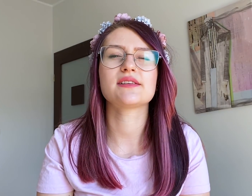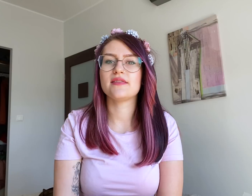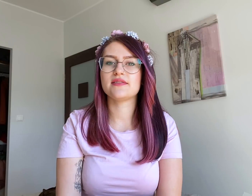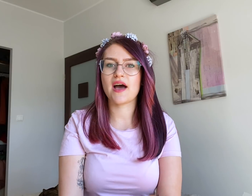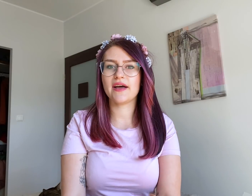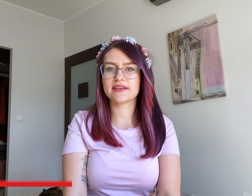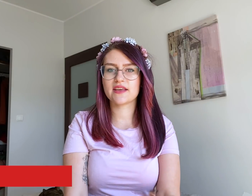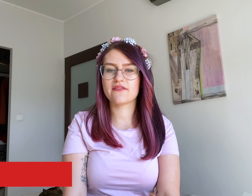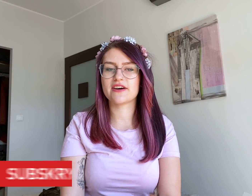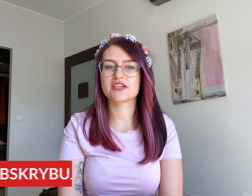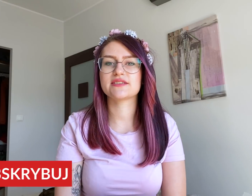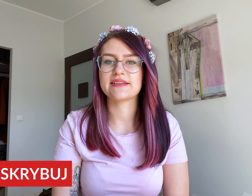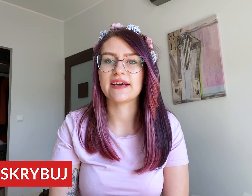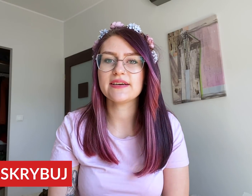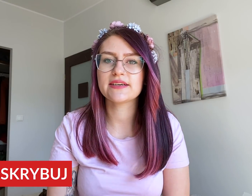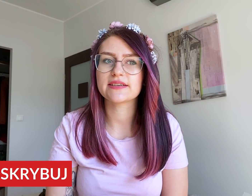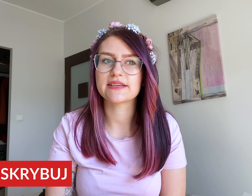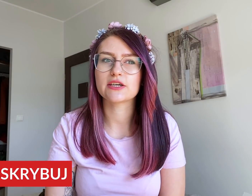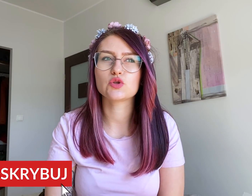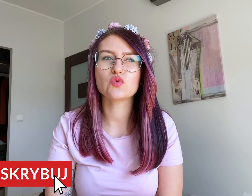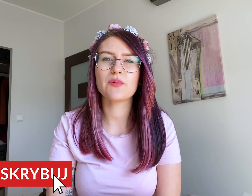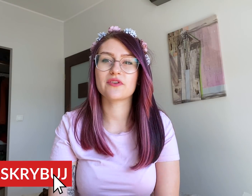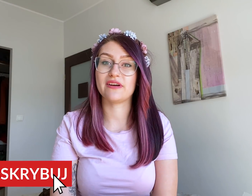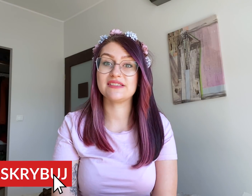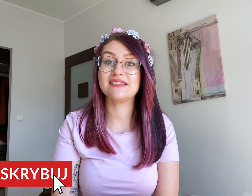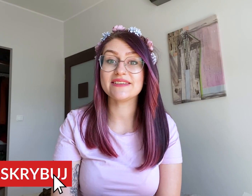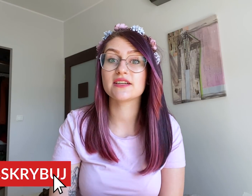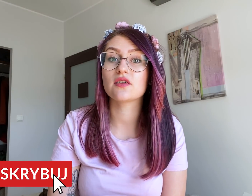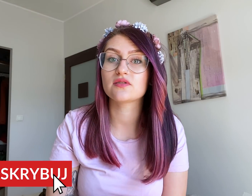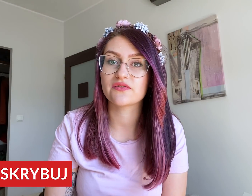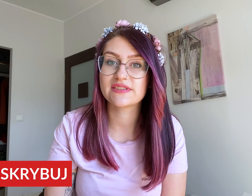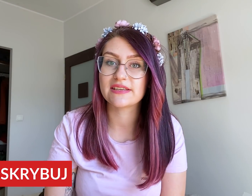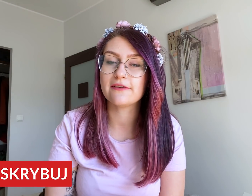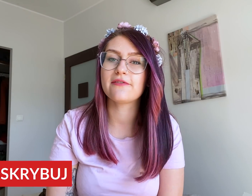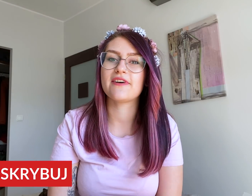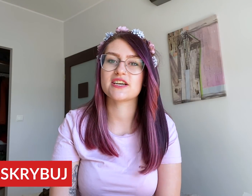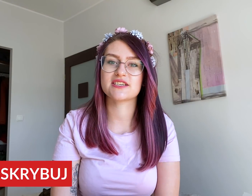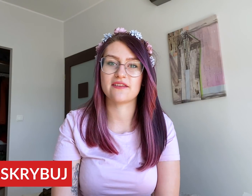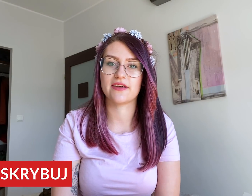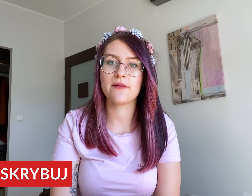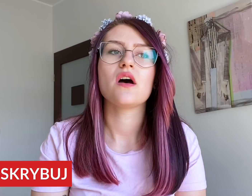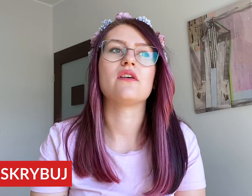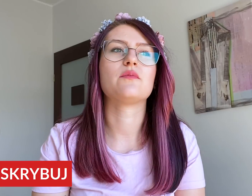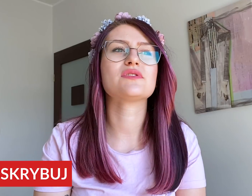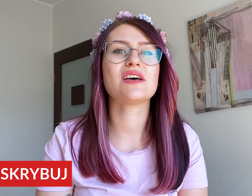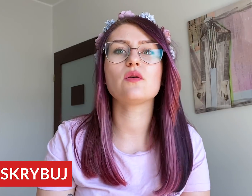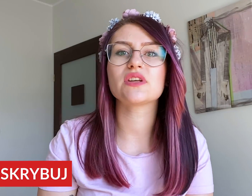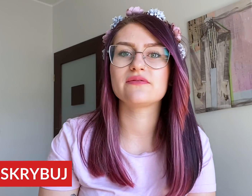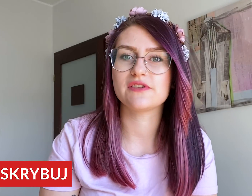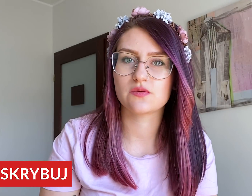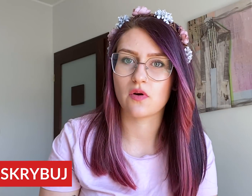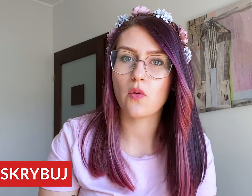na takie warsztaty, które prowadzi Daniel Kotowski w Warszawie w Muzeum nad Wisłą.